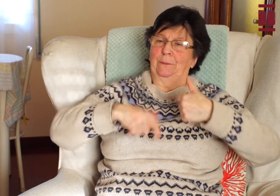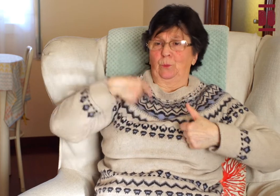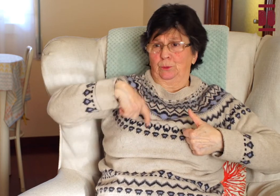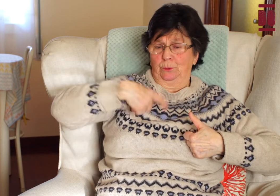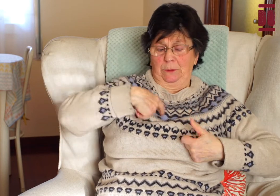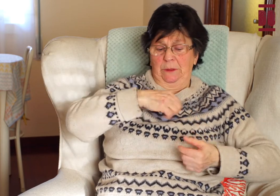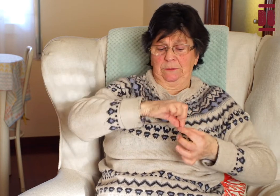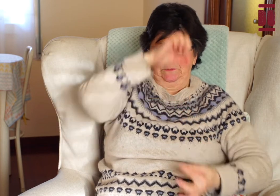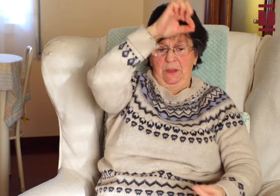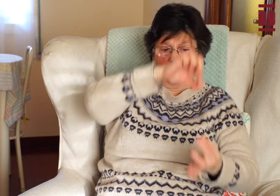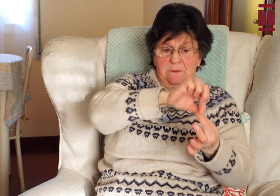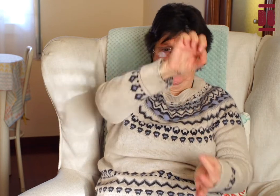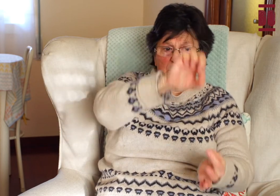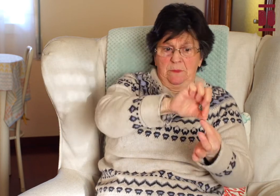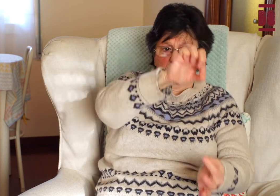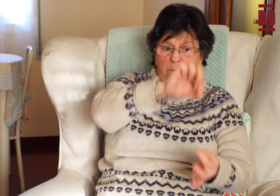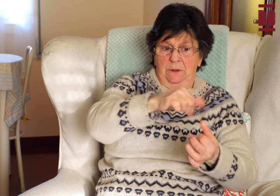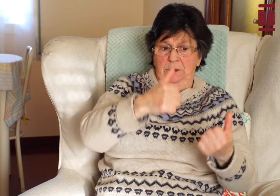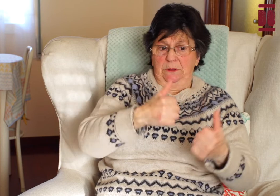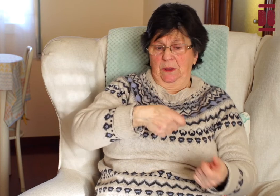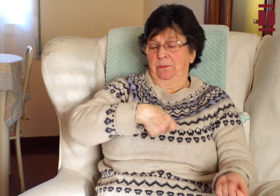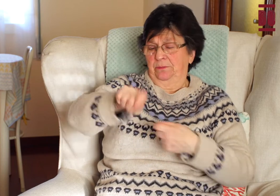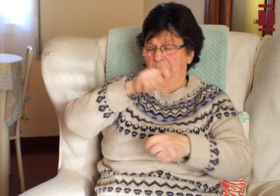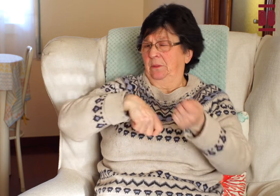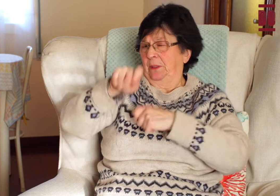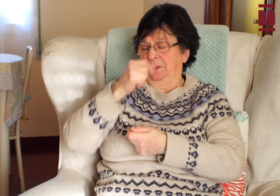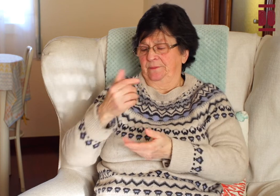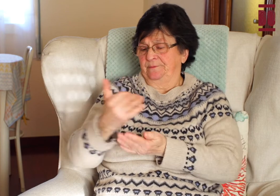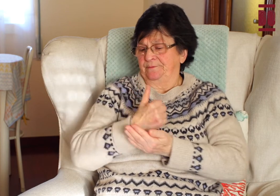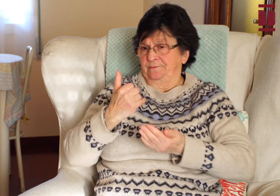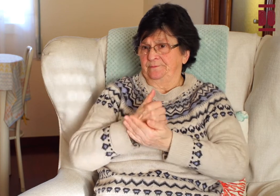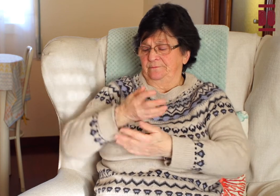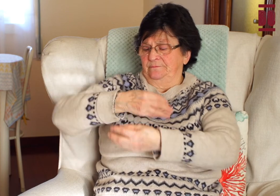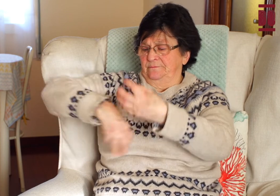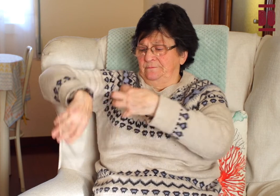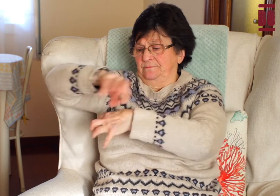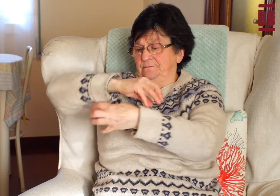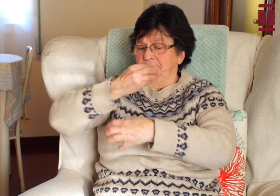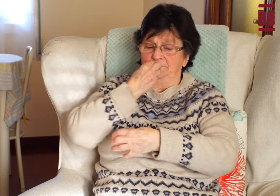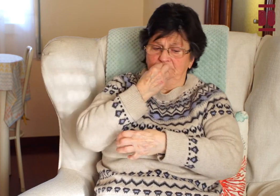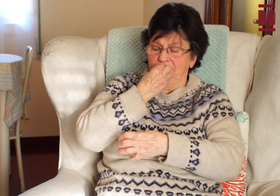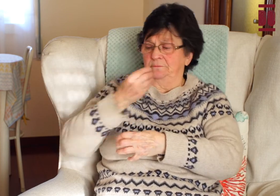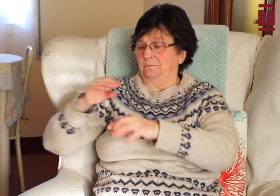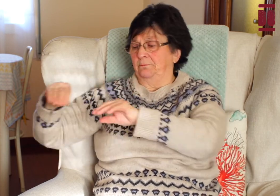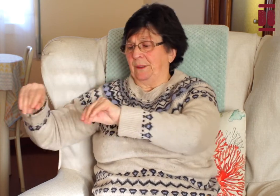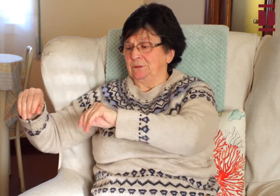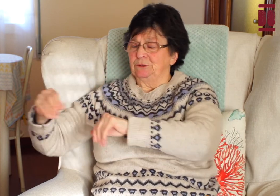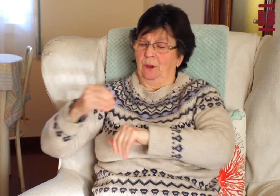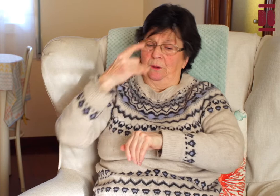Todos los días las hacían mediciones, las valoraban, después la vendían y cobraban por ello. Luego se usaba para pienso o medicamentos para las vacas.